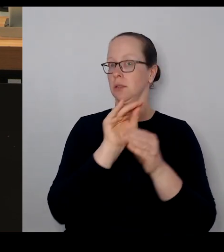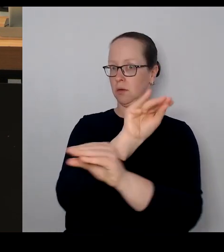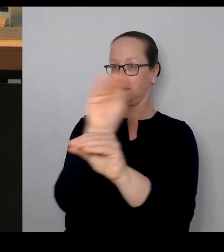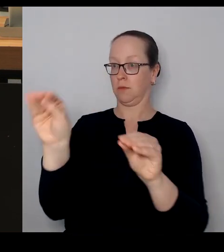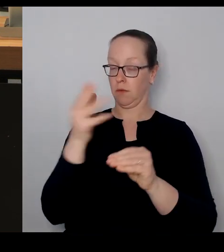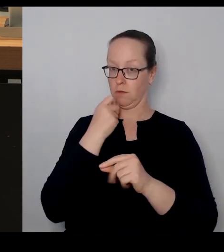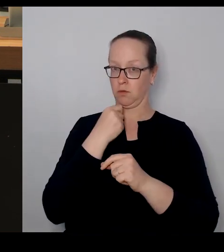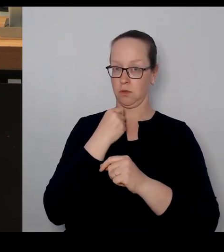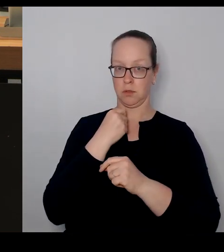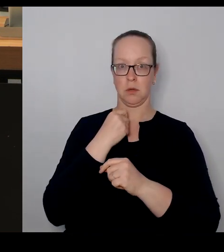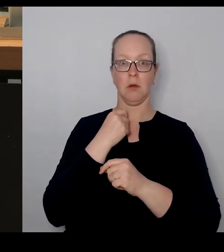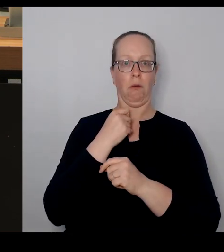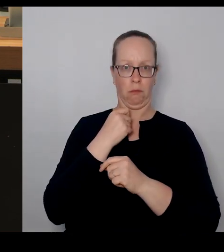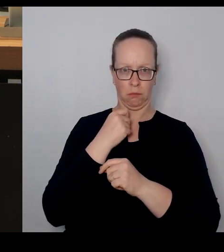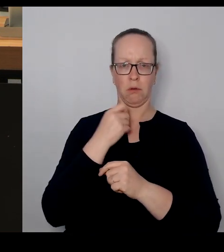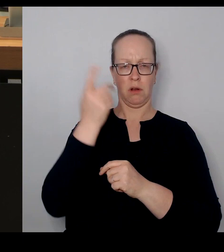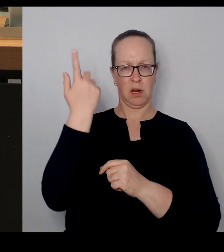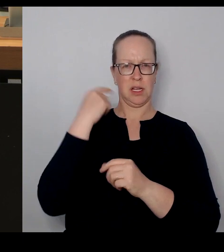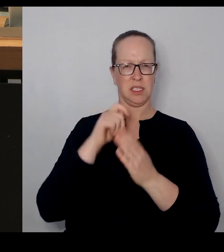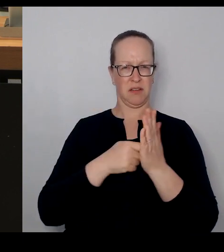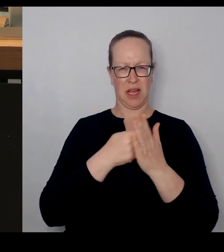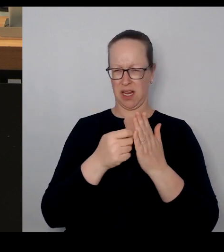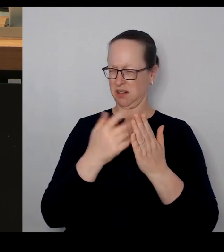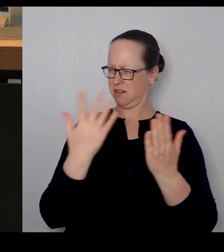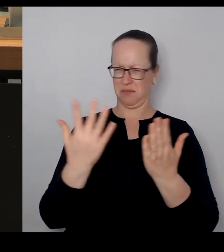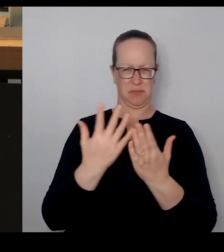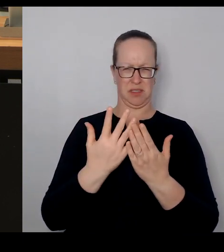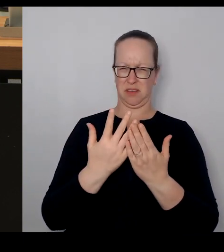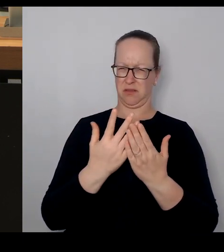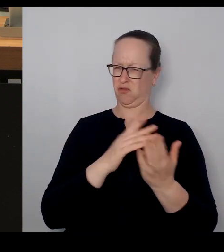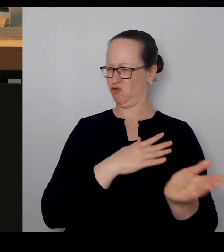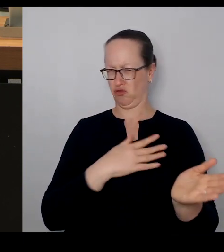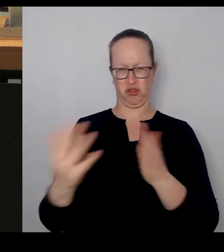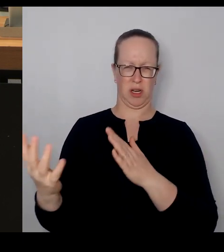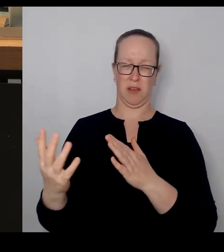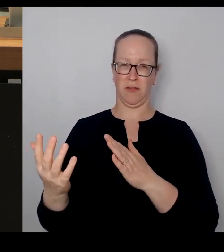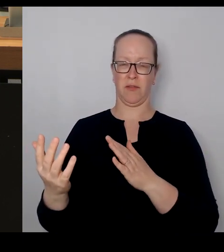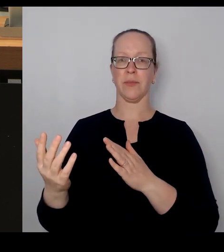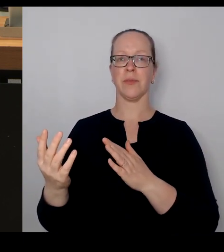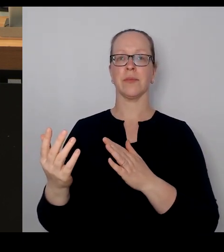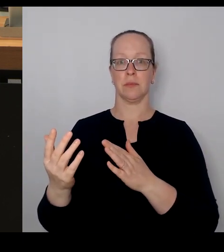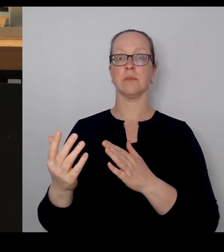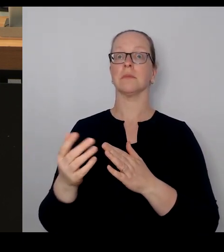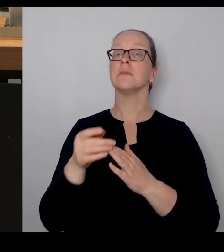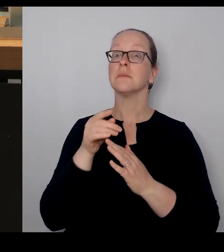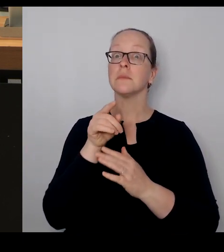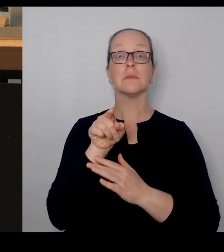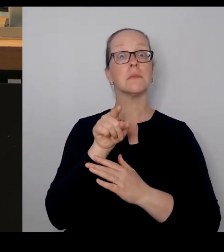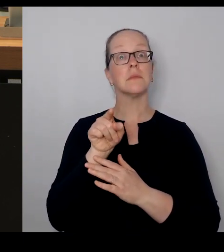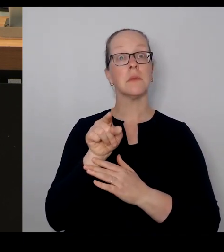haben hier keine Glaubwürdigkeit wenn es darum geht, wirklich etwas für den Busverkehr am Ende für die Busfahrerinnen und Busfahrer und